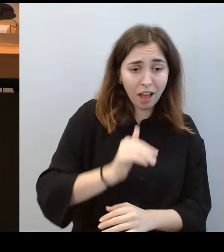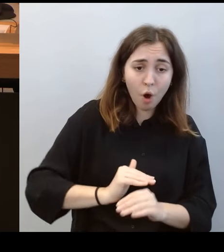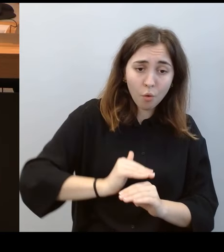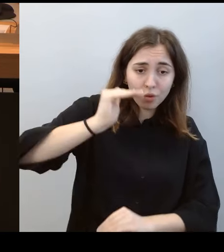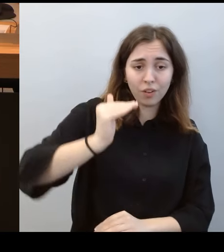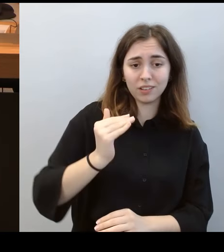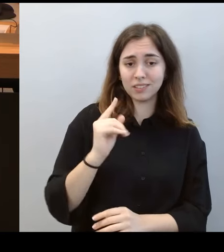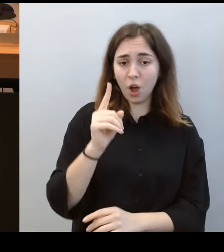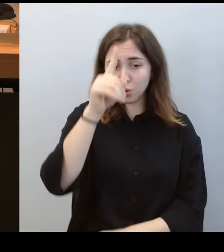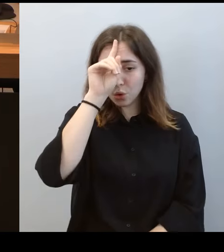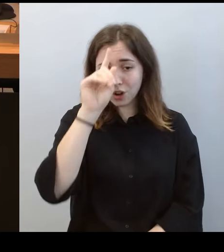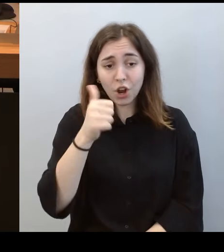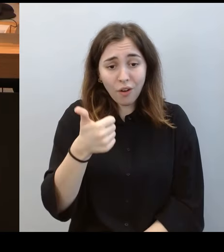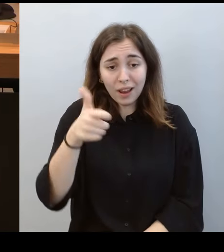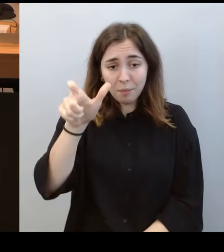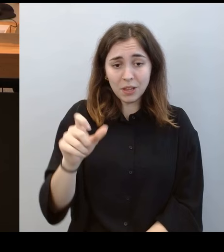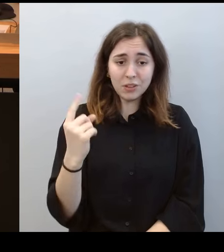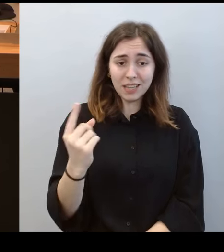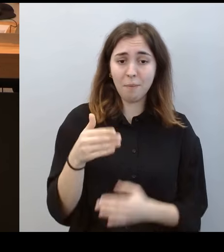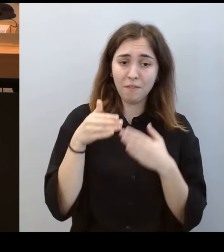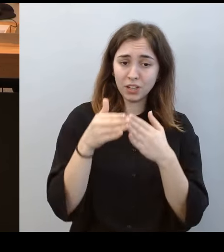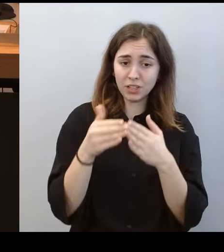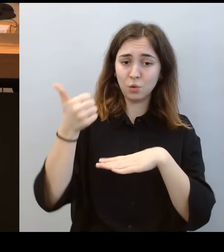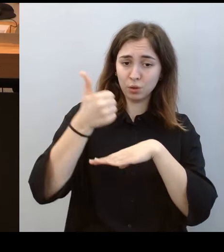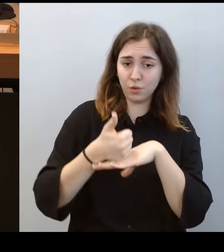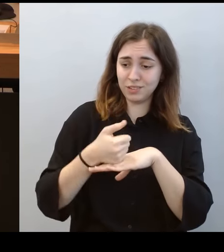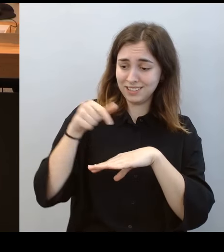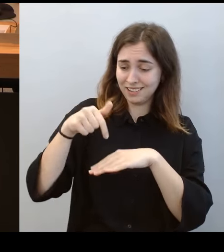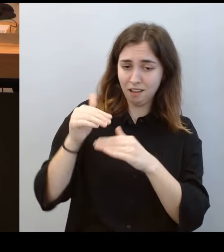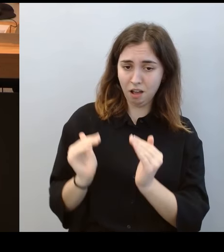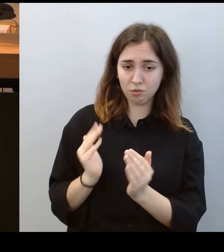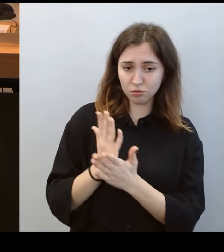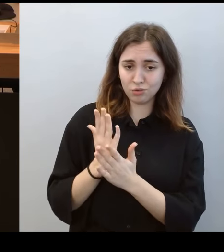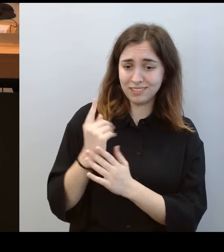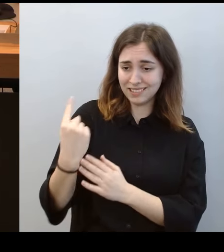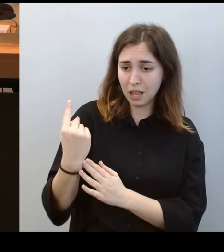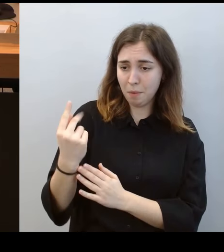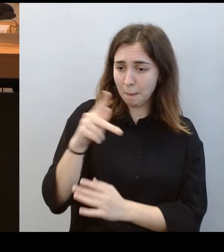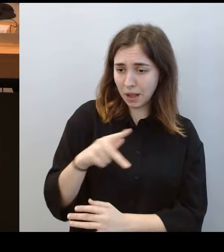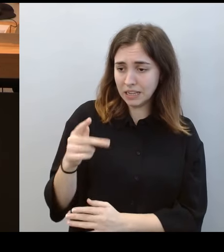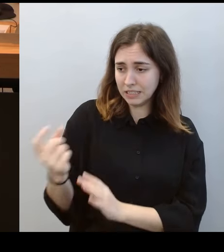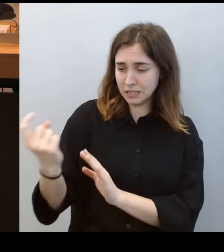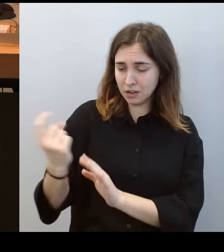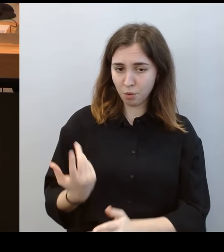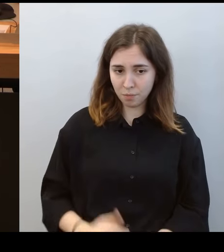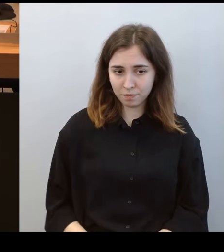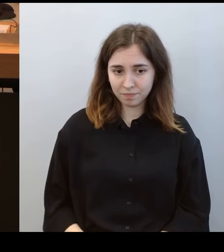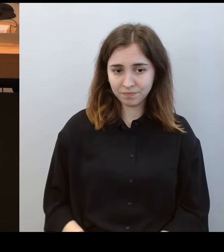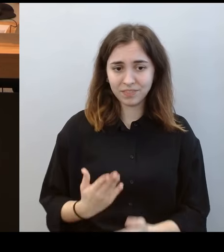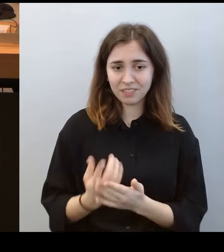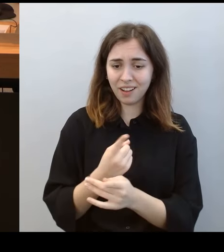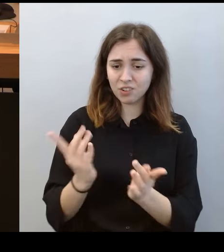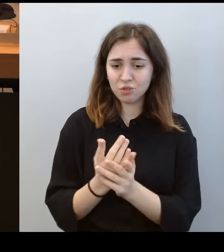und viele trauern jetzt und sind in Angst um ihre Angehörigen in Gaza oder in den palästinensischen Gebieten.